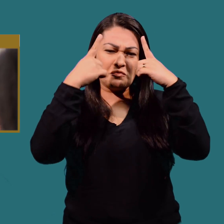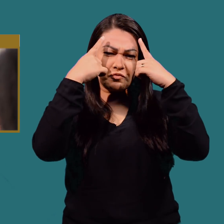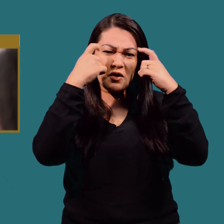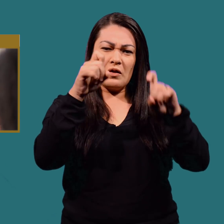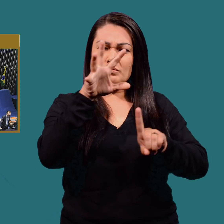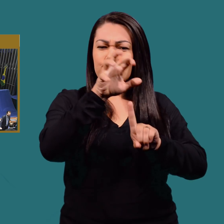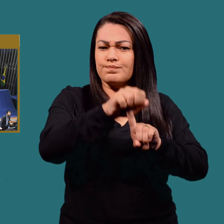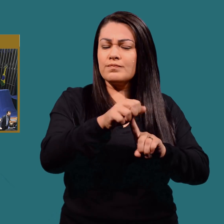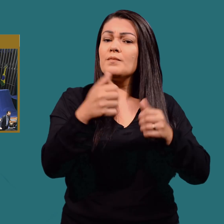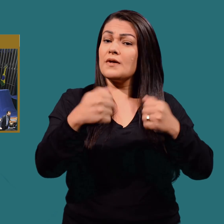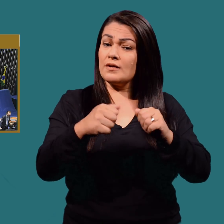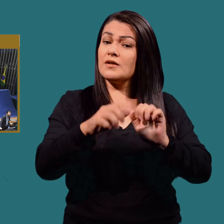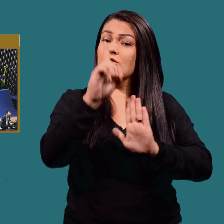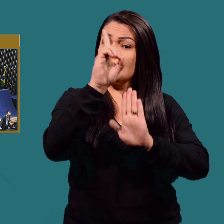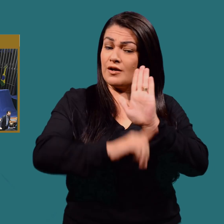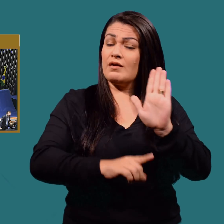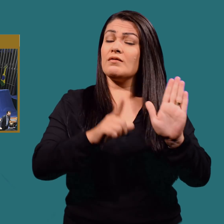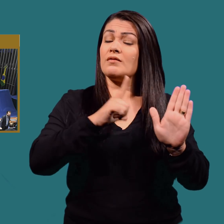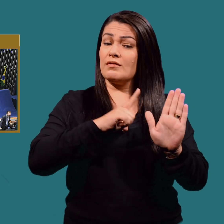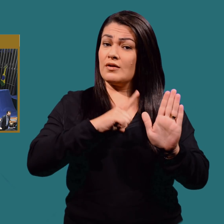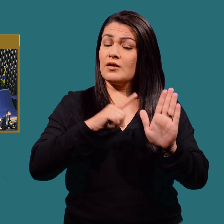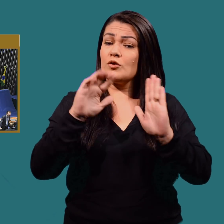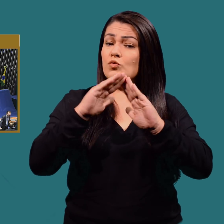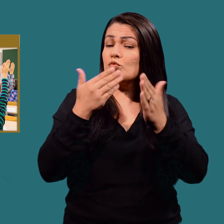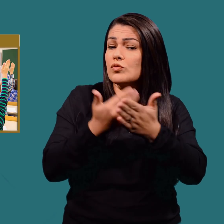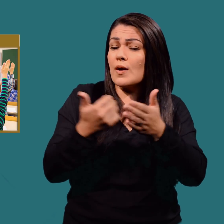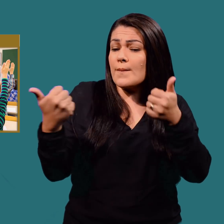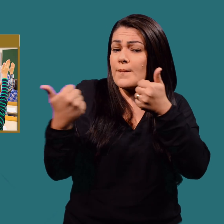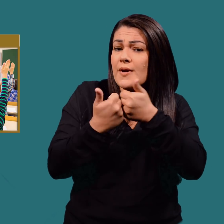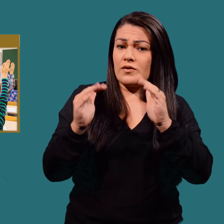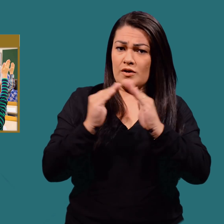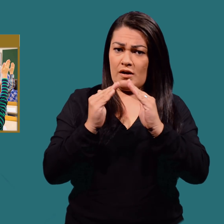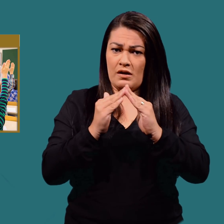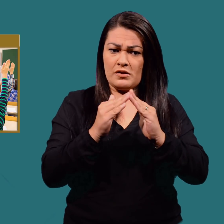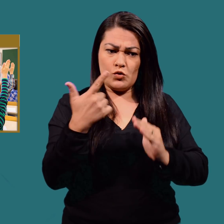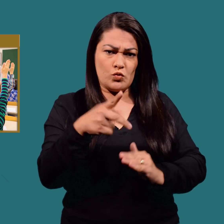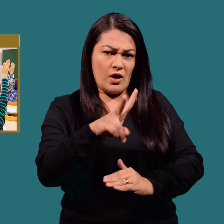Um projeto aprovado no Senado assegura esse direito, mesmo que a escola não tenha vagas!